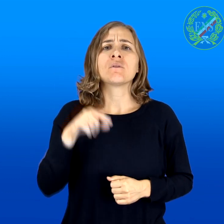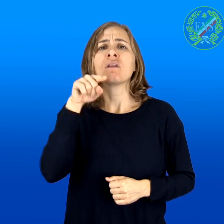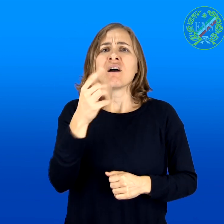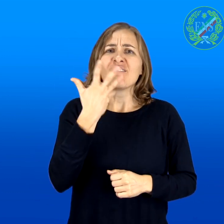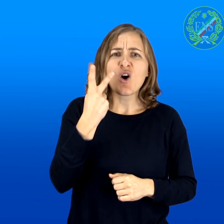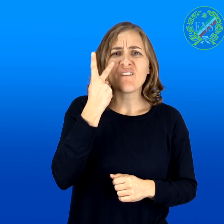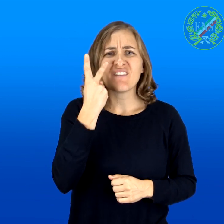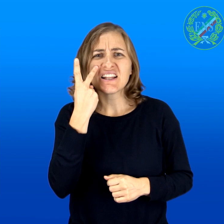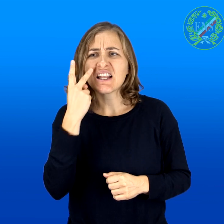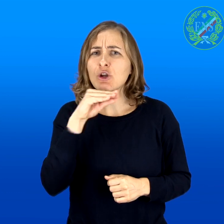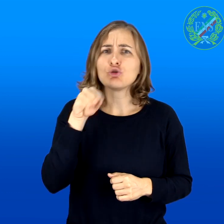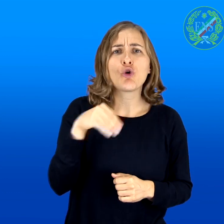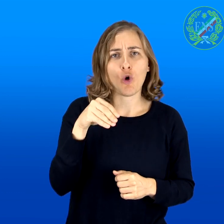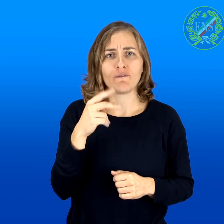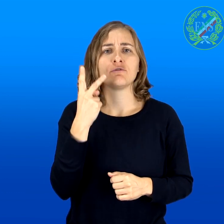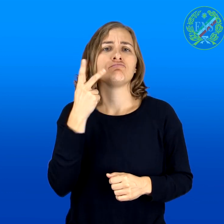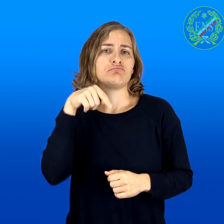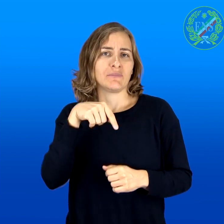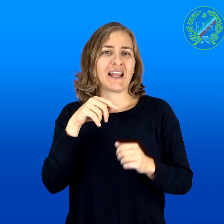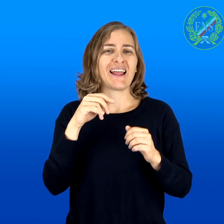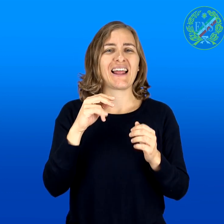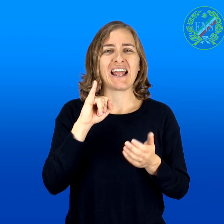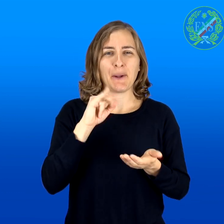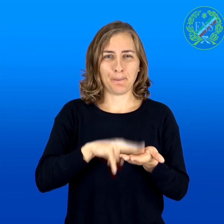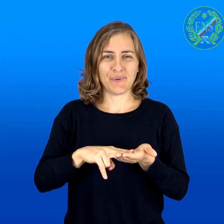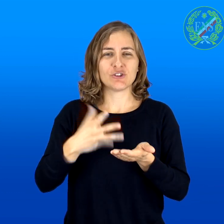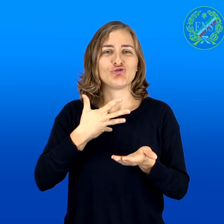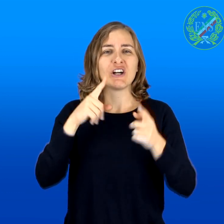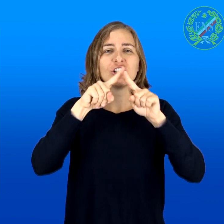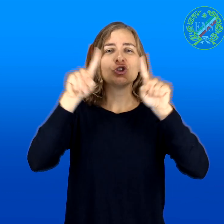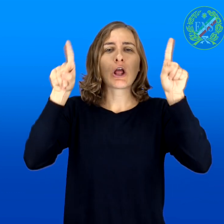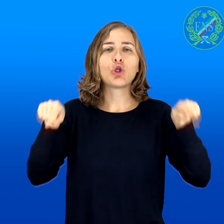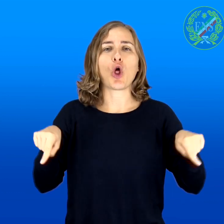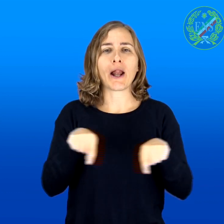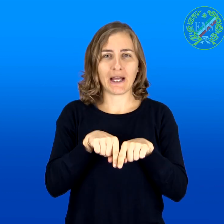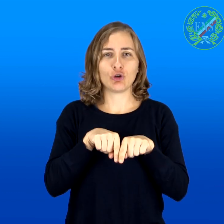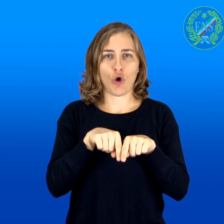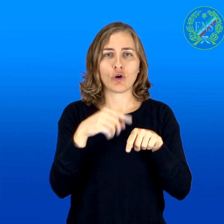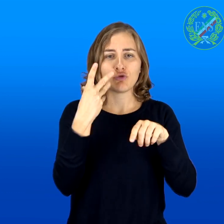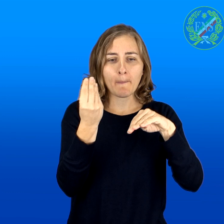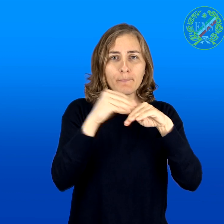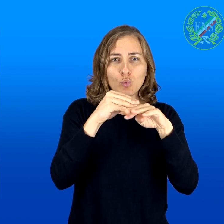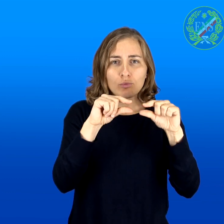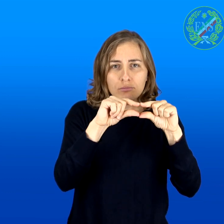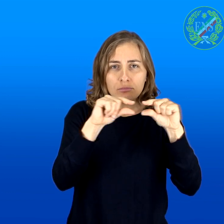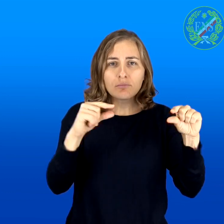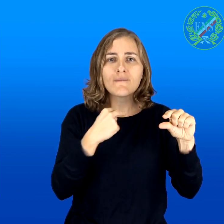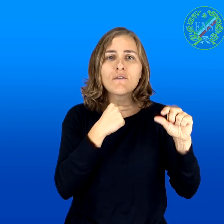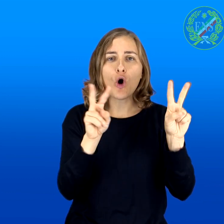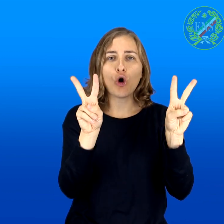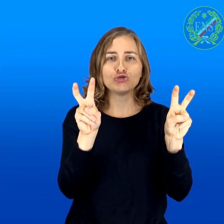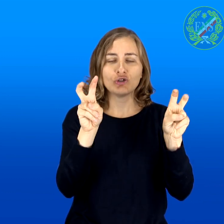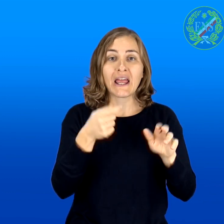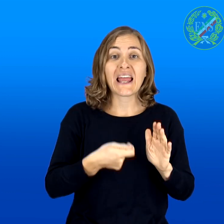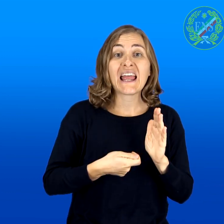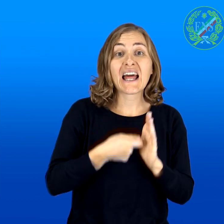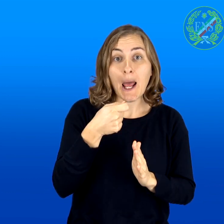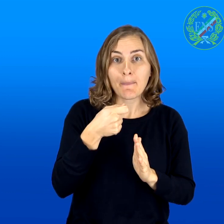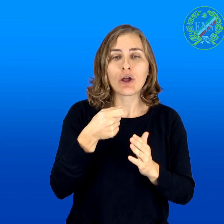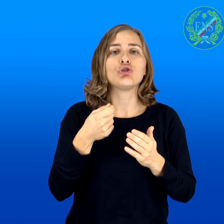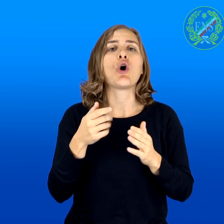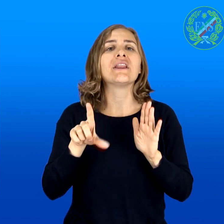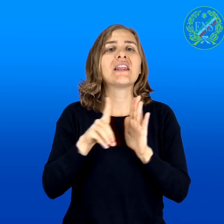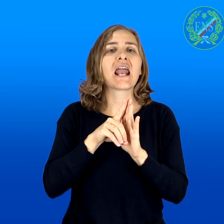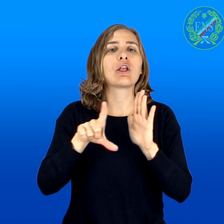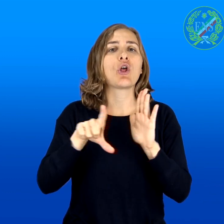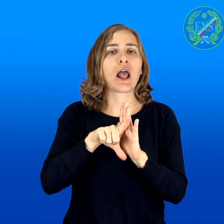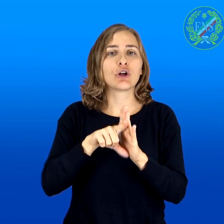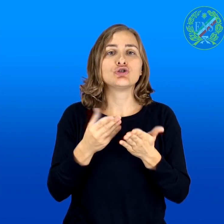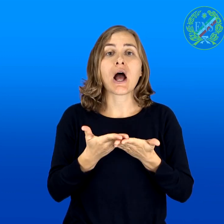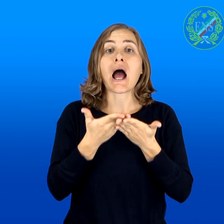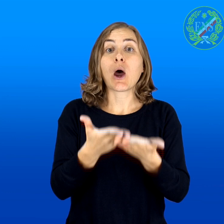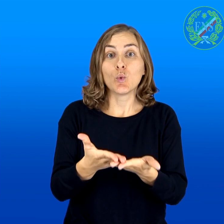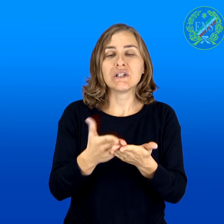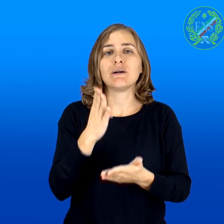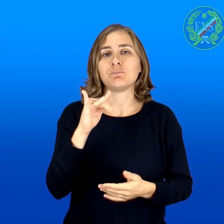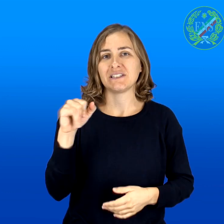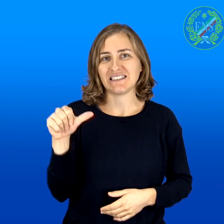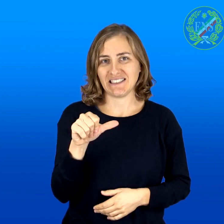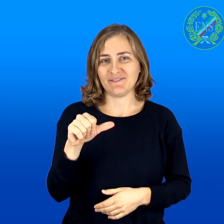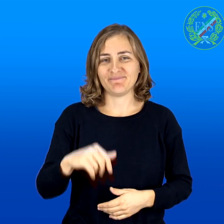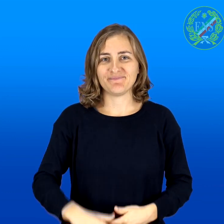L’INPS ha precisato che per individuare l’importo nei cedolini bisognerà controllare alla voce “Incremento D.L. Aiuti bis”.